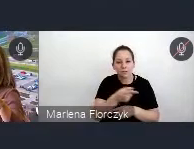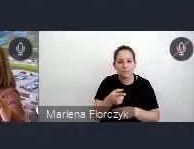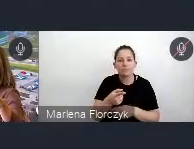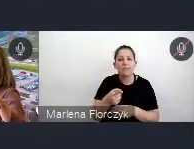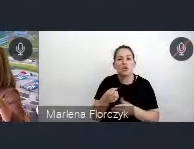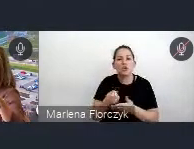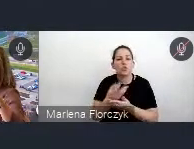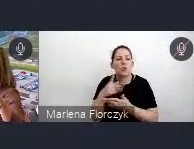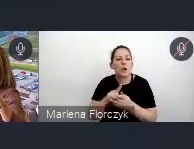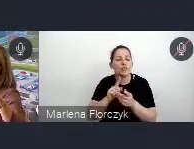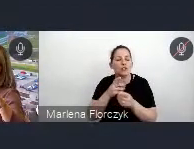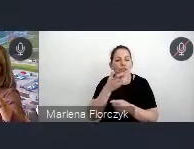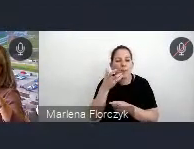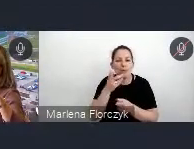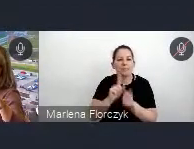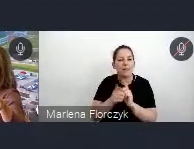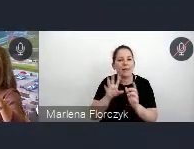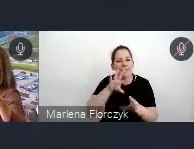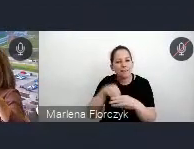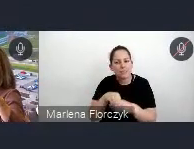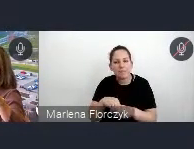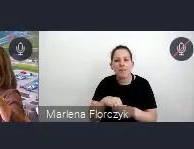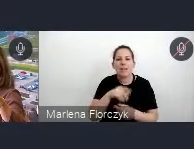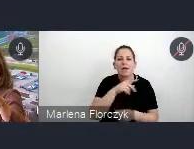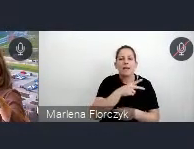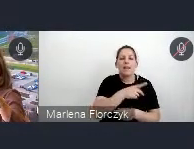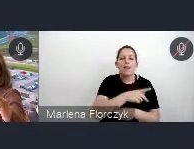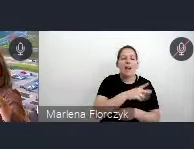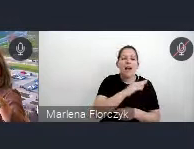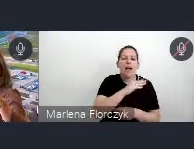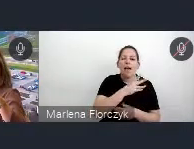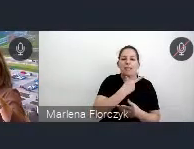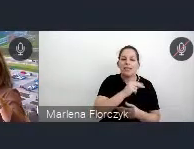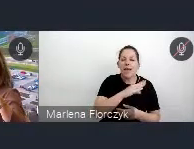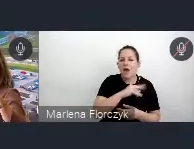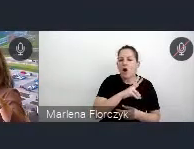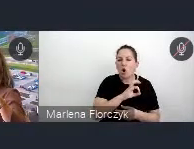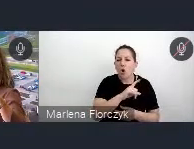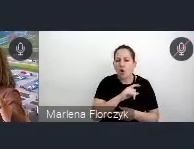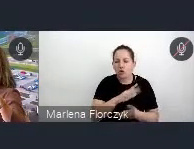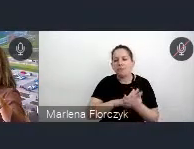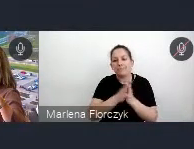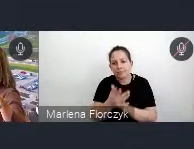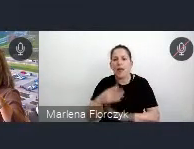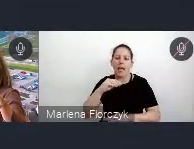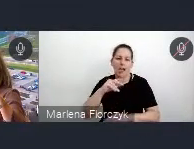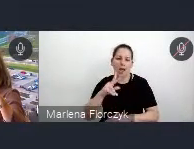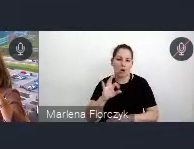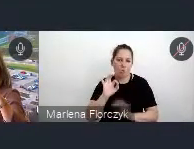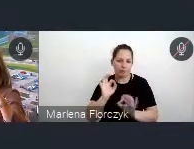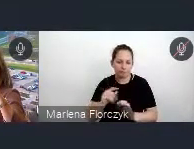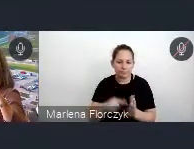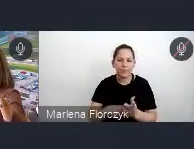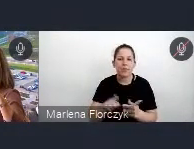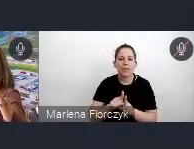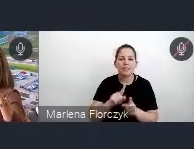zmianę, inwestycję z nieekologicznych w ekologiczne. Ale również w zasobach komunalnych: zmiana sposobu ogrzewania,